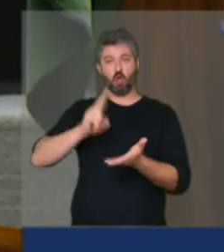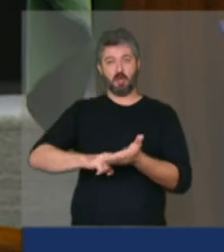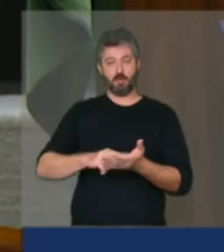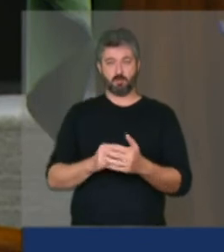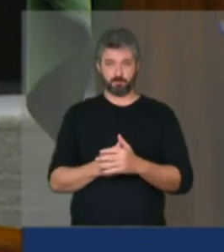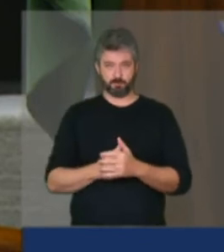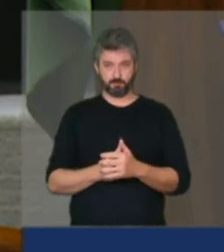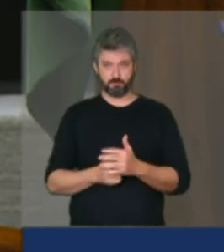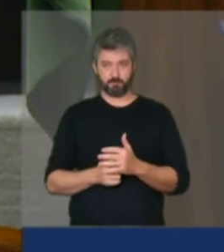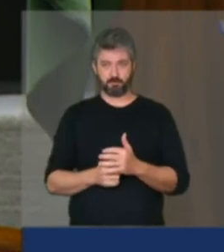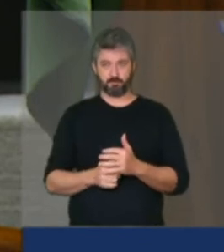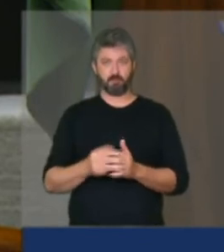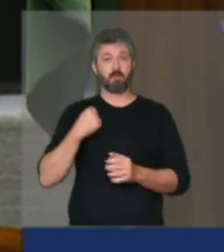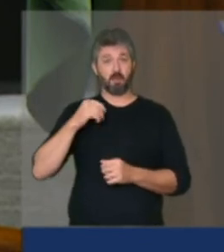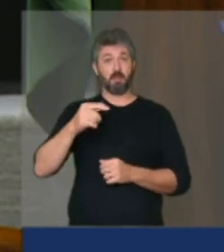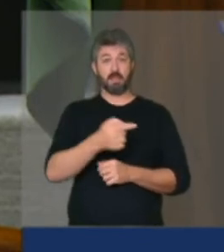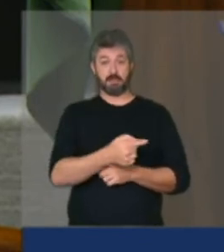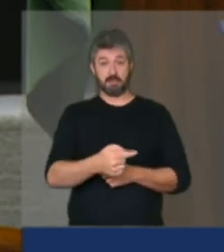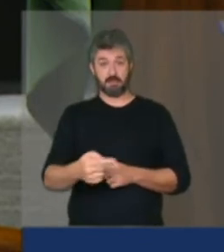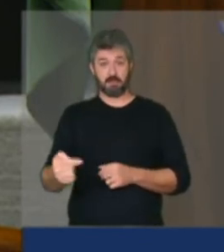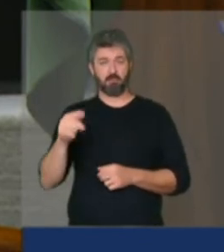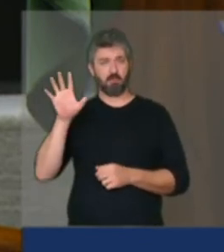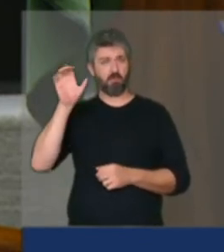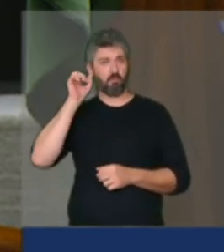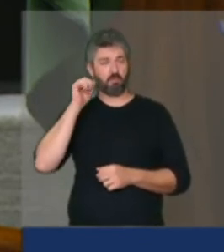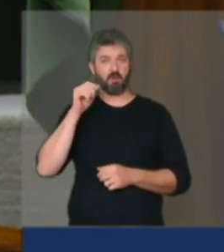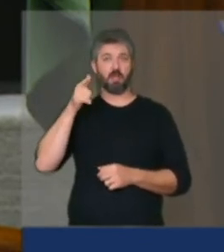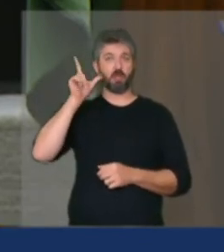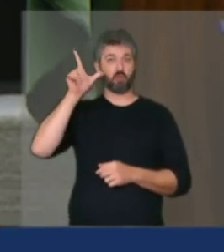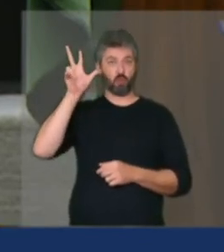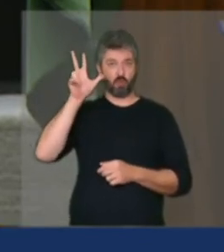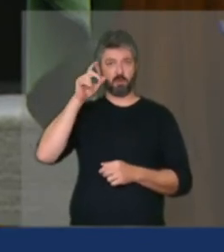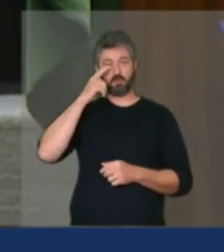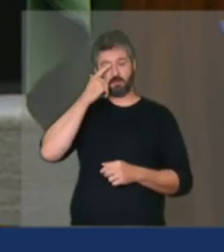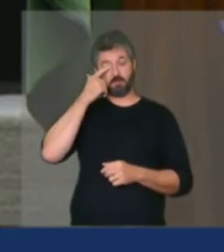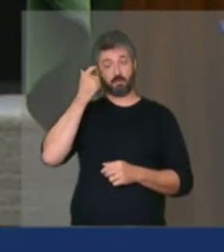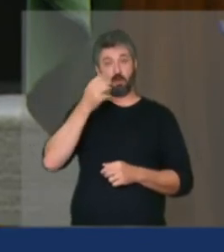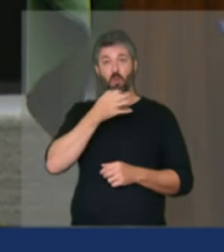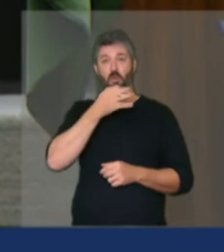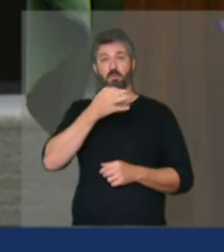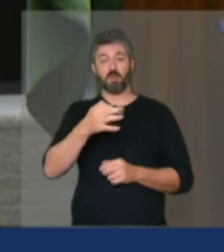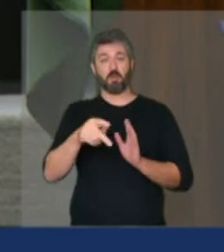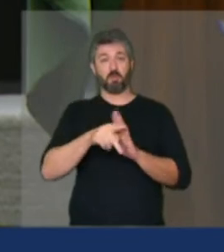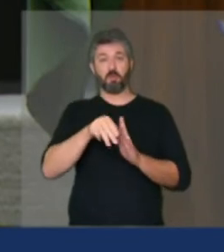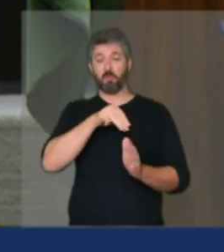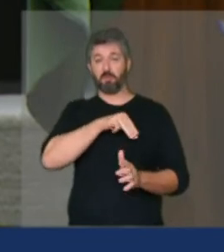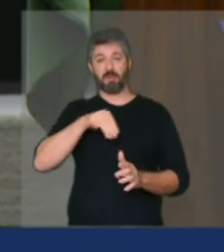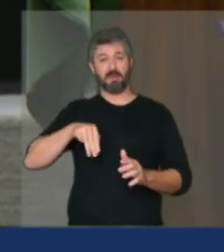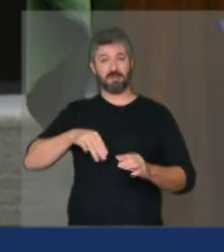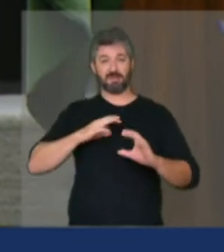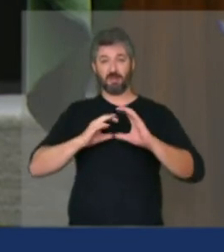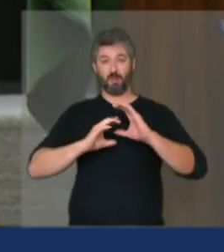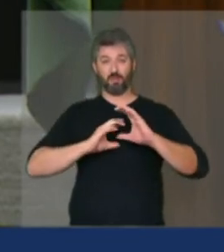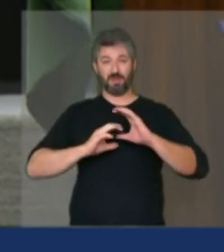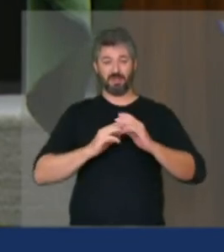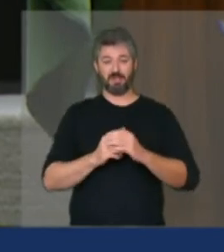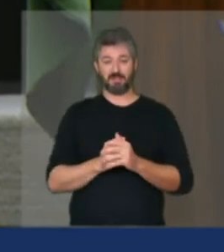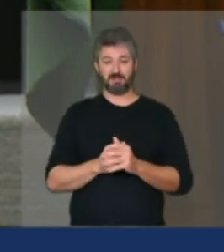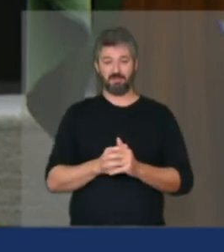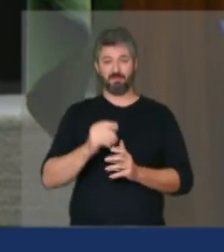CORREIOS. NÓS OUVIMOS ESSA SEMANA, ANTEONTEM A MANIFESTAÇÃO DO MINISTRO DAS COMUNICAÇÕES FÁBIO FARIAS QUE QUE É DEPUTADO FEDERAL